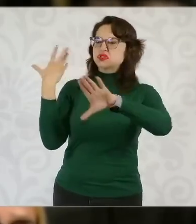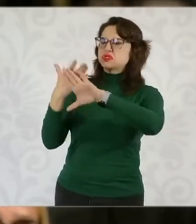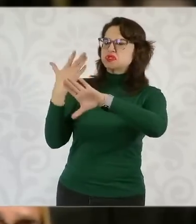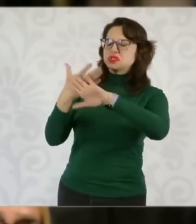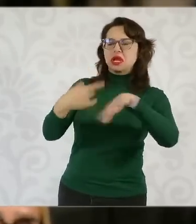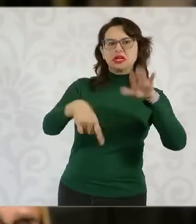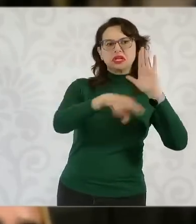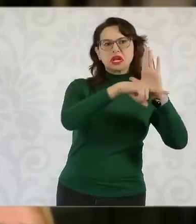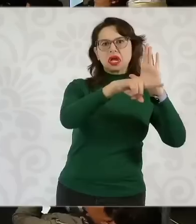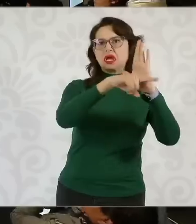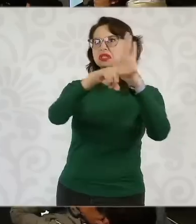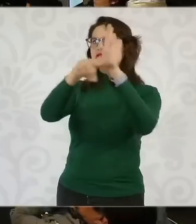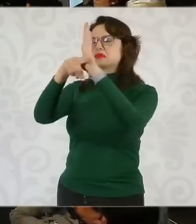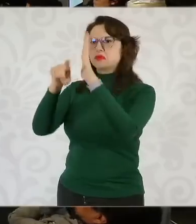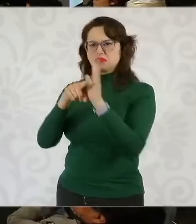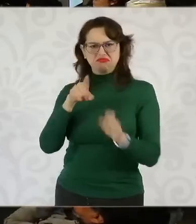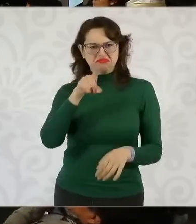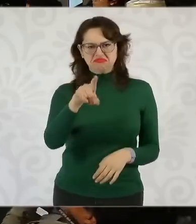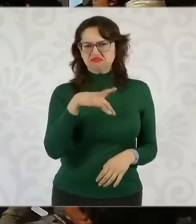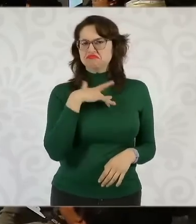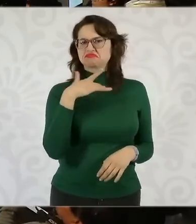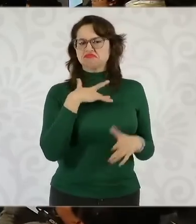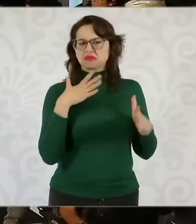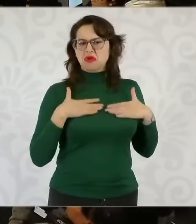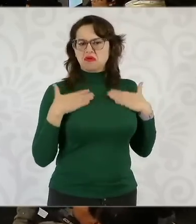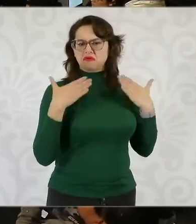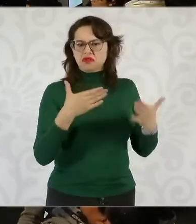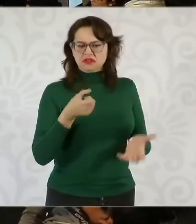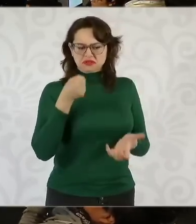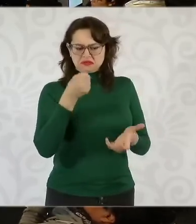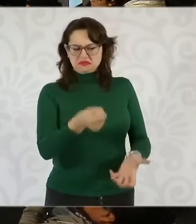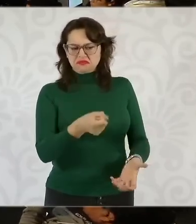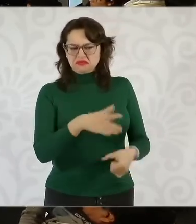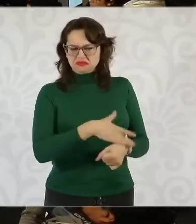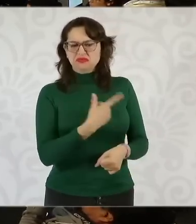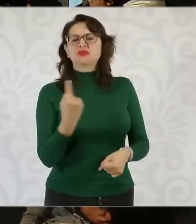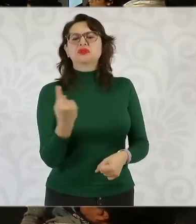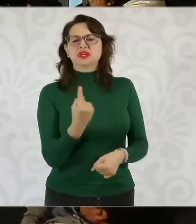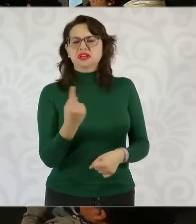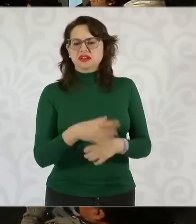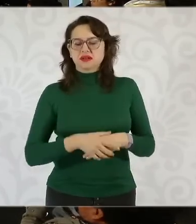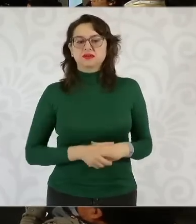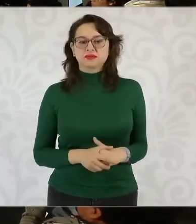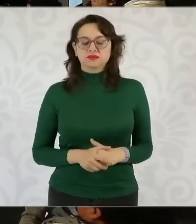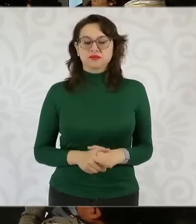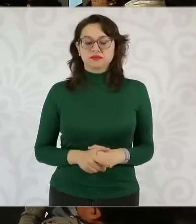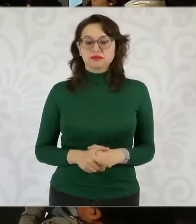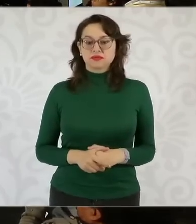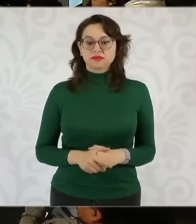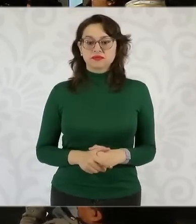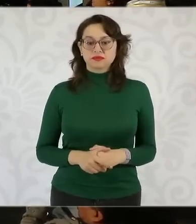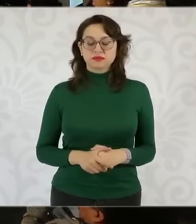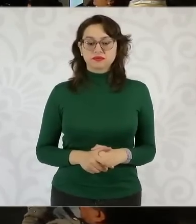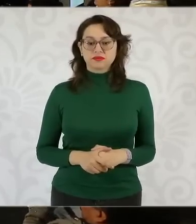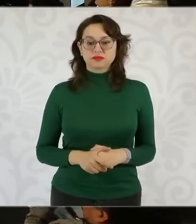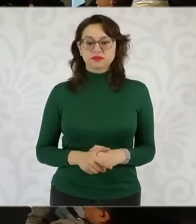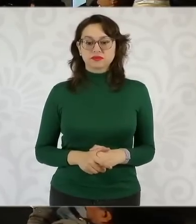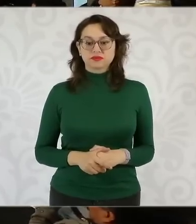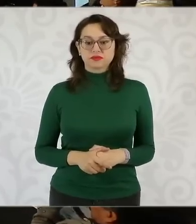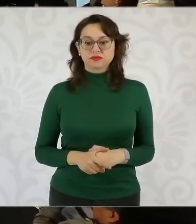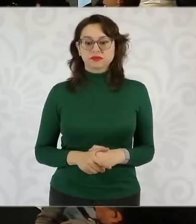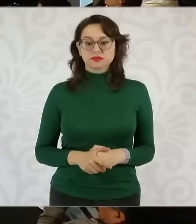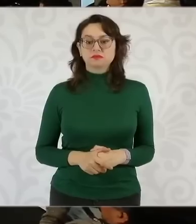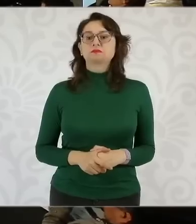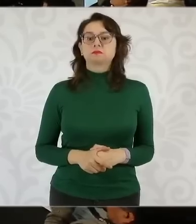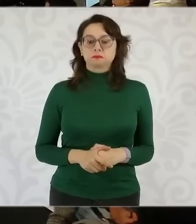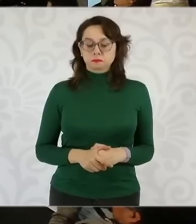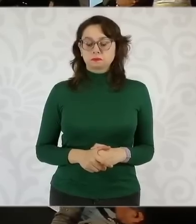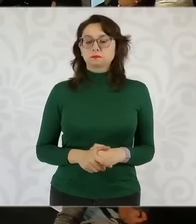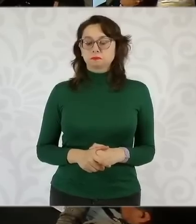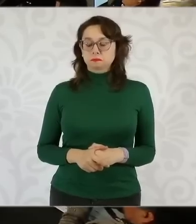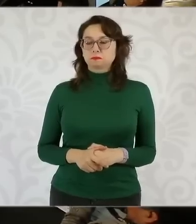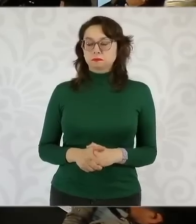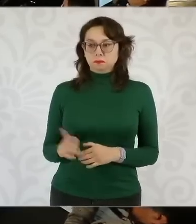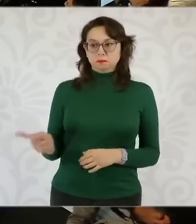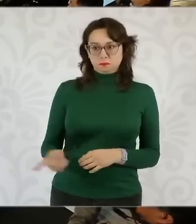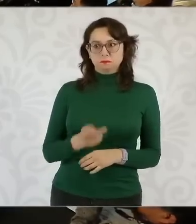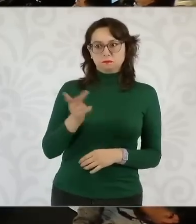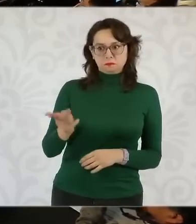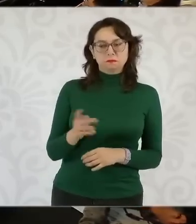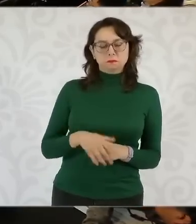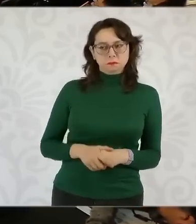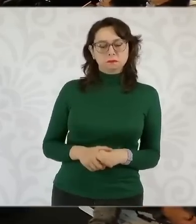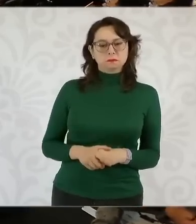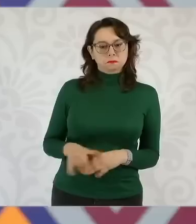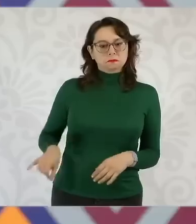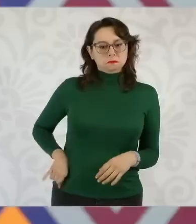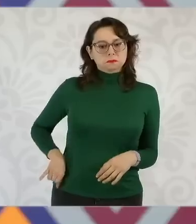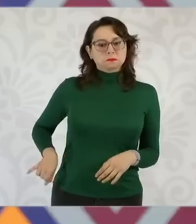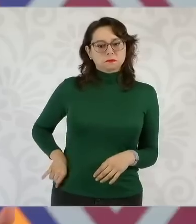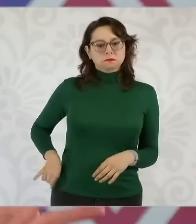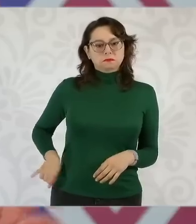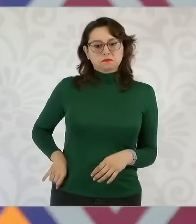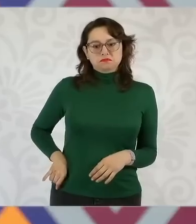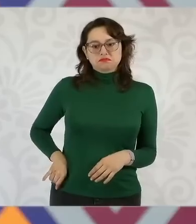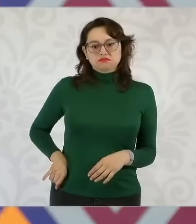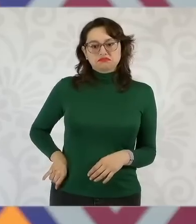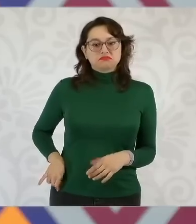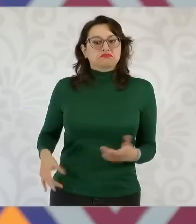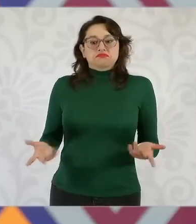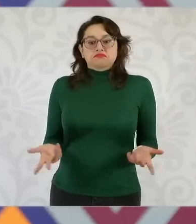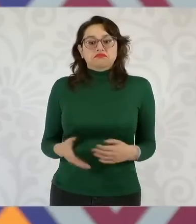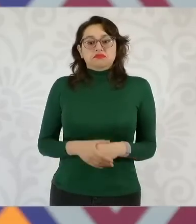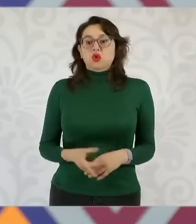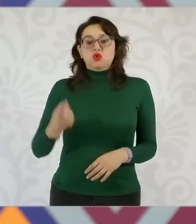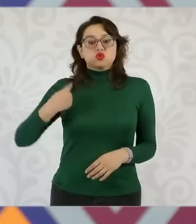pregunta pues eh eh buena pregunta pero la verdad nosotros pues estamos eh llevamos ya más de 23